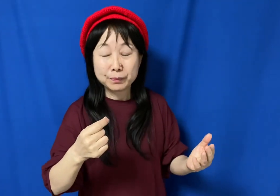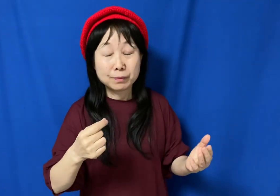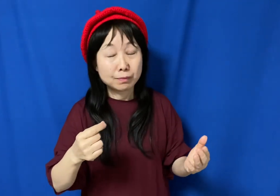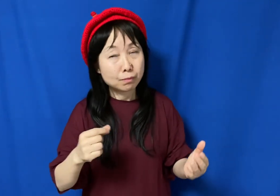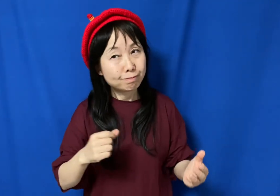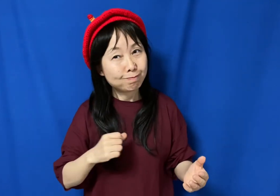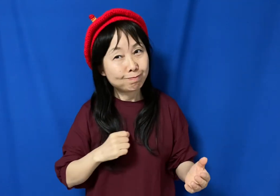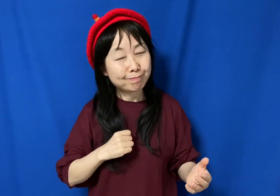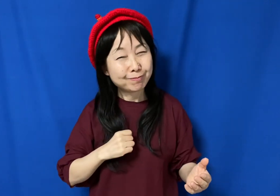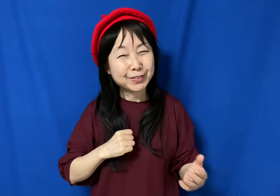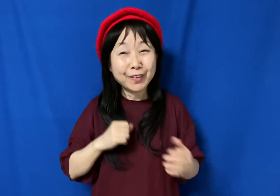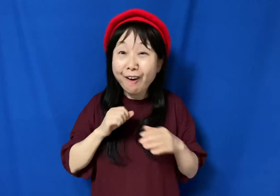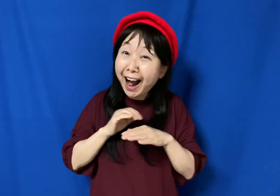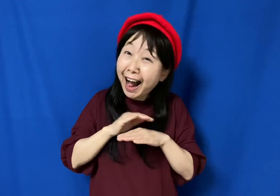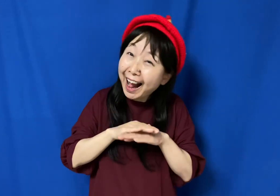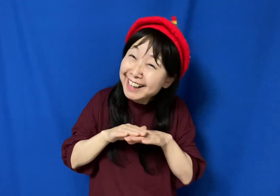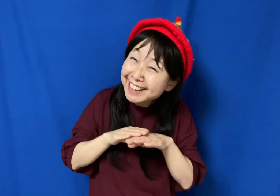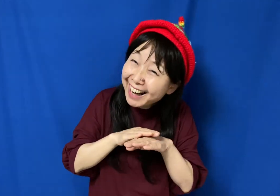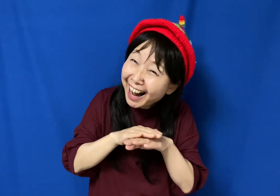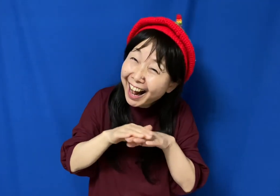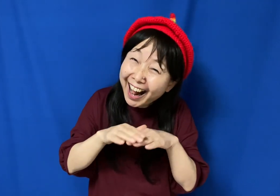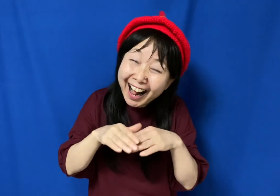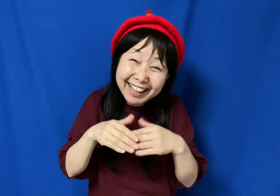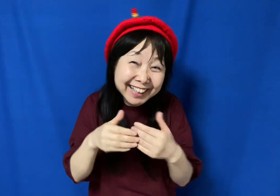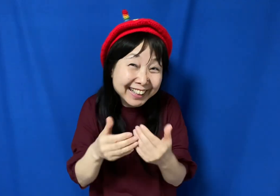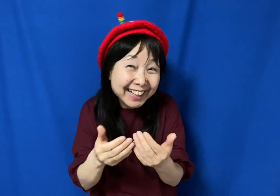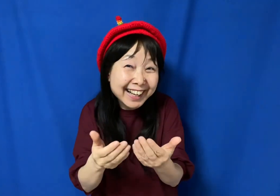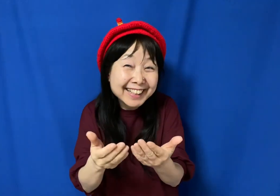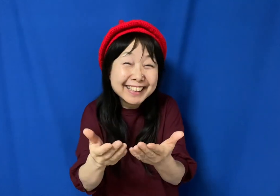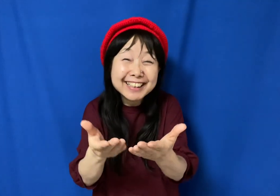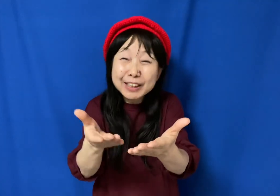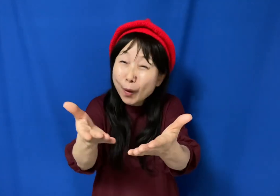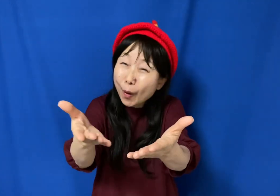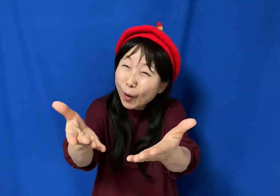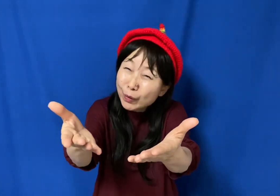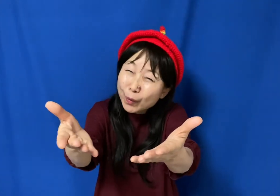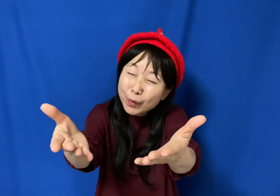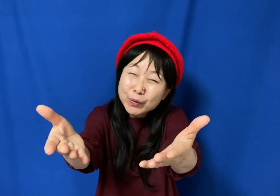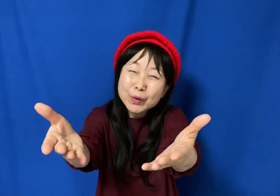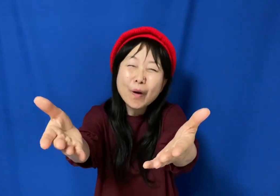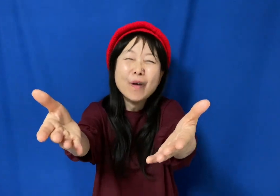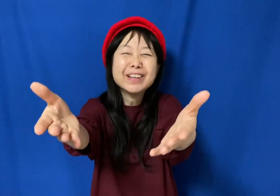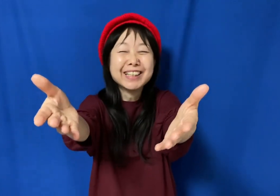僕の この愛が あなたに届くように